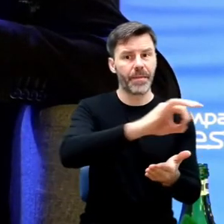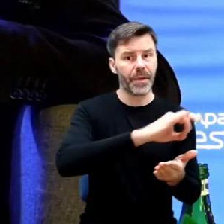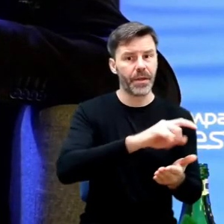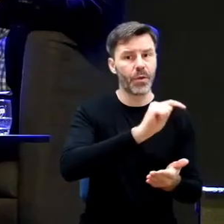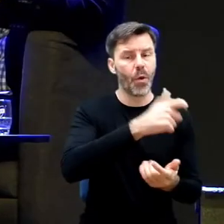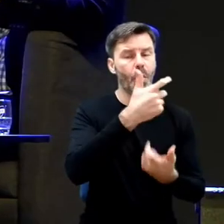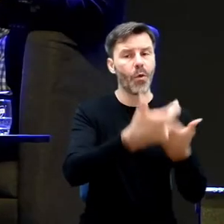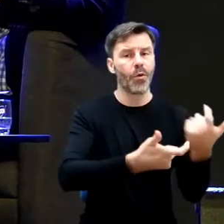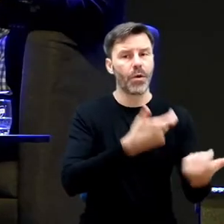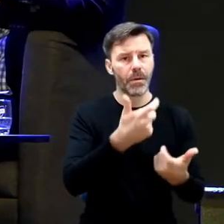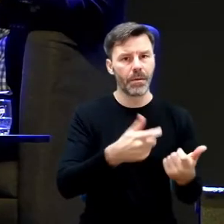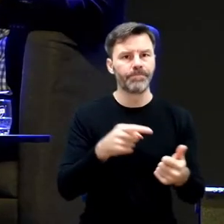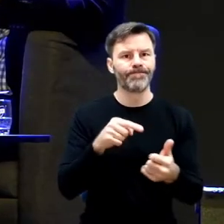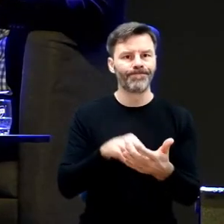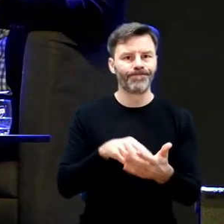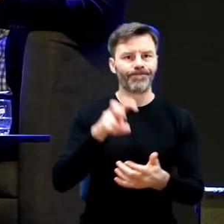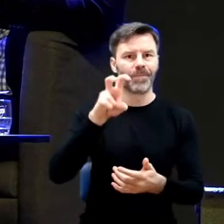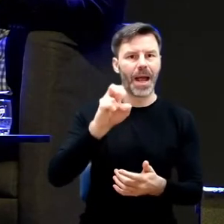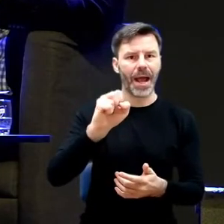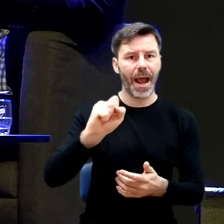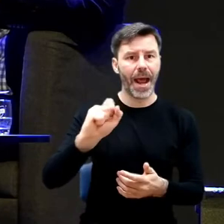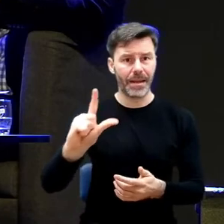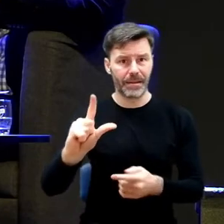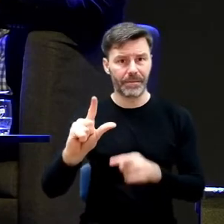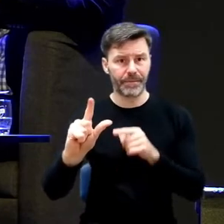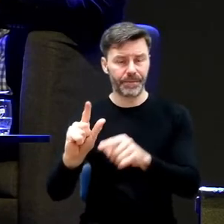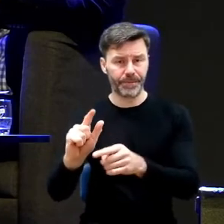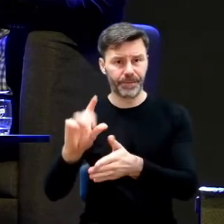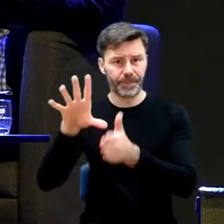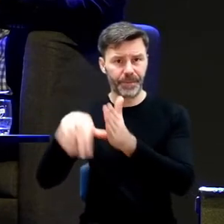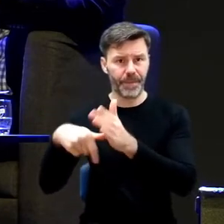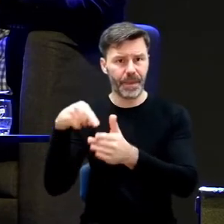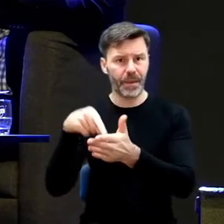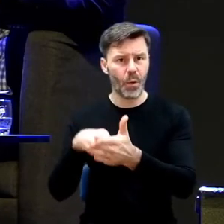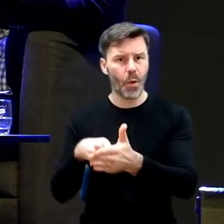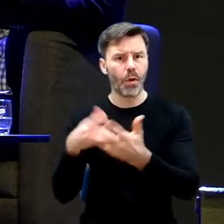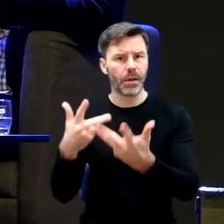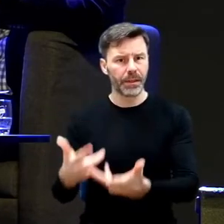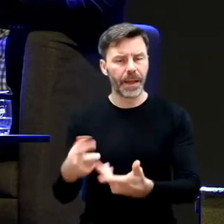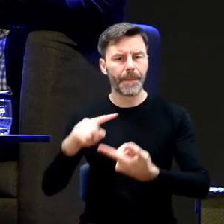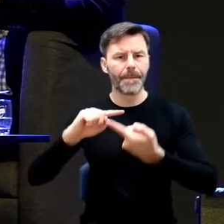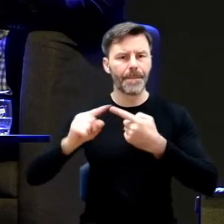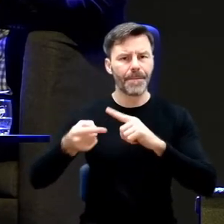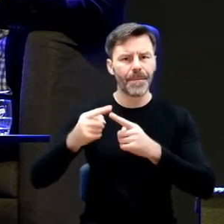Hel jest na etapie zamawiania planu na pierwszą